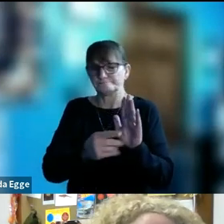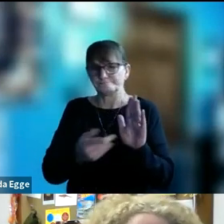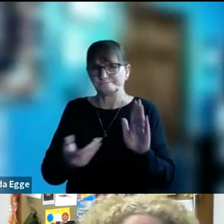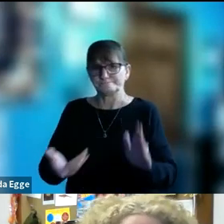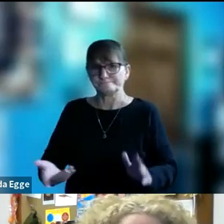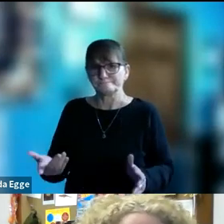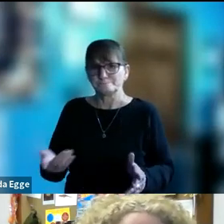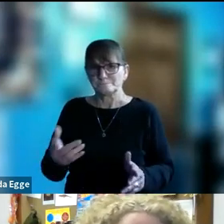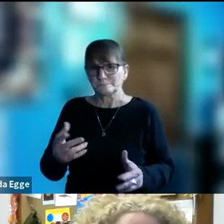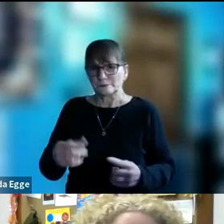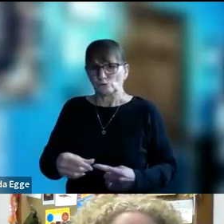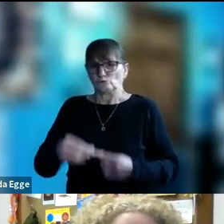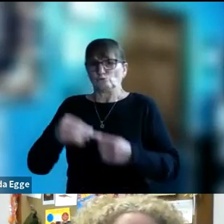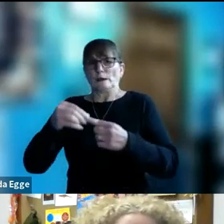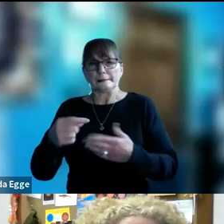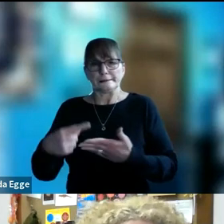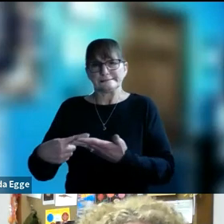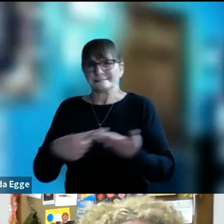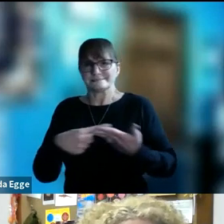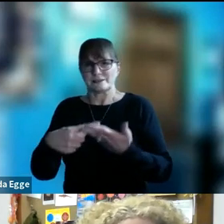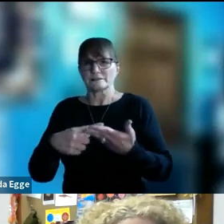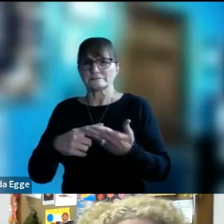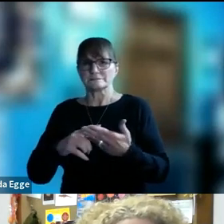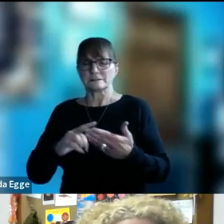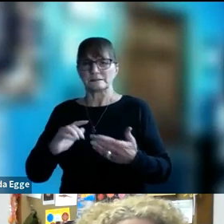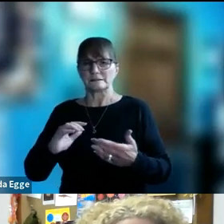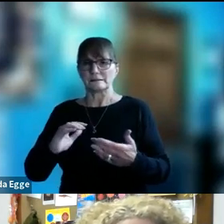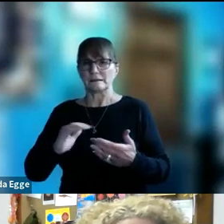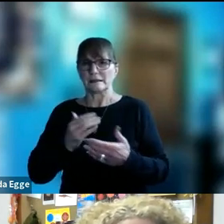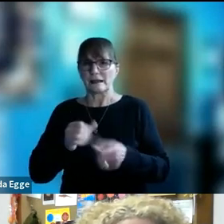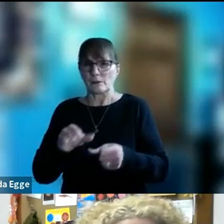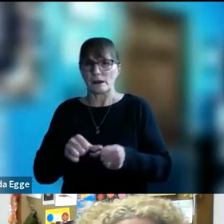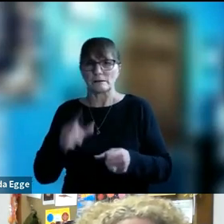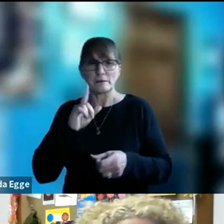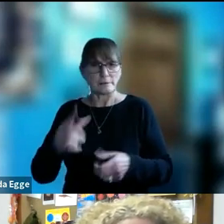Rara vez siquiera lo discutimos en nuestras narrativas. Podríamos decir que tienen una tarjeta de marihuana medicinal.